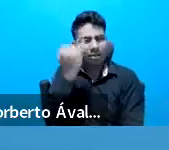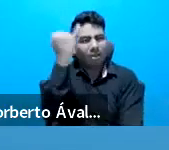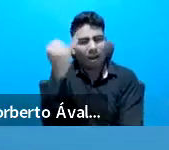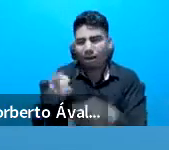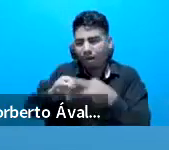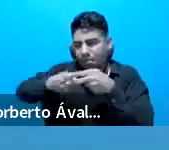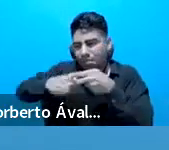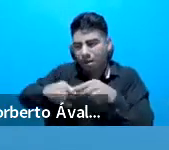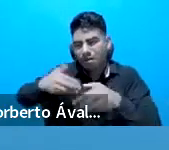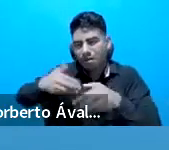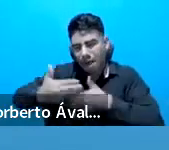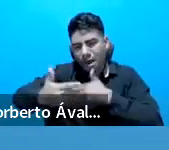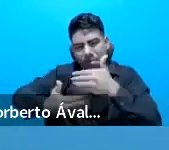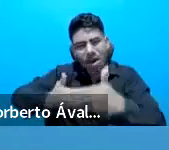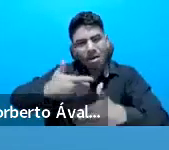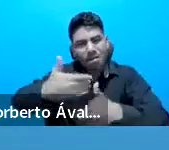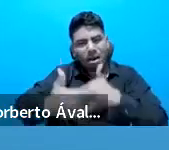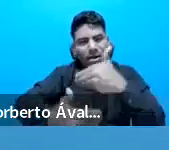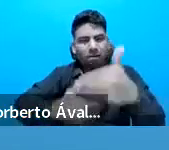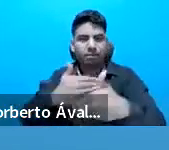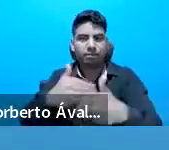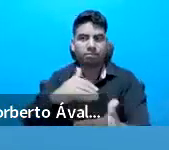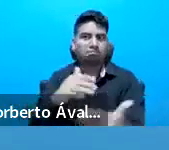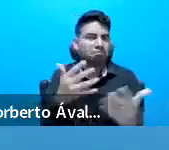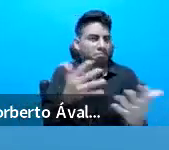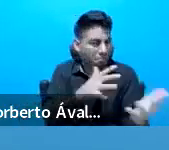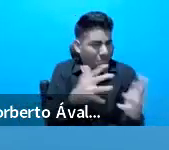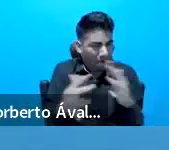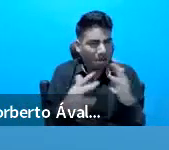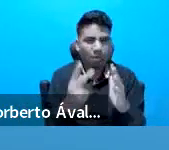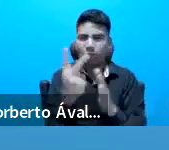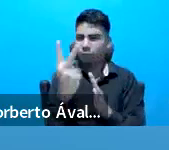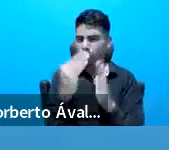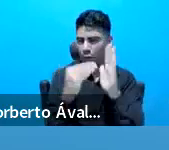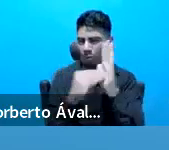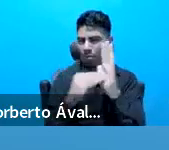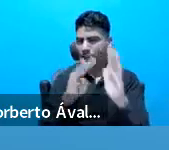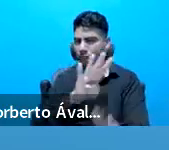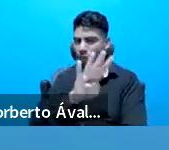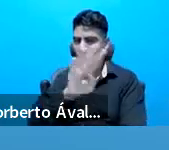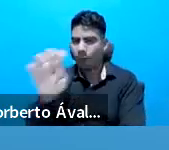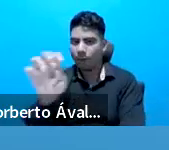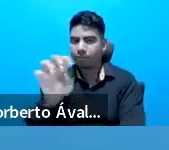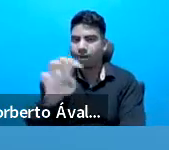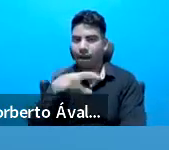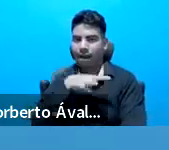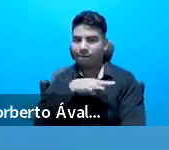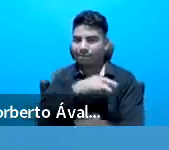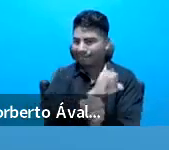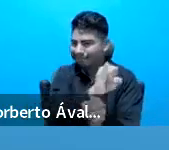Poco a poco esta idea. a poco. Esta idea fue a poco. Esta idea fue cambiando y alrededor del 2 n a n a surgir e